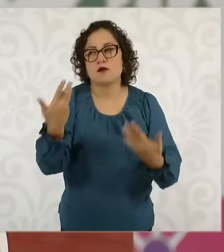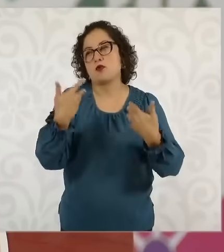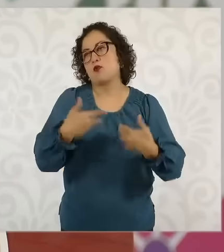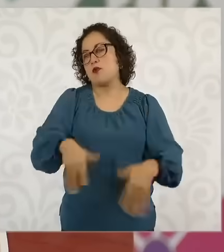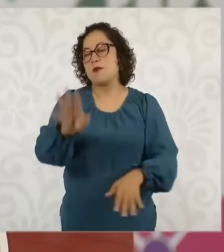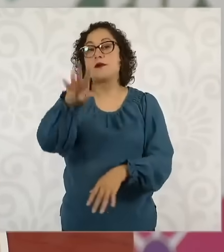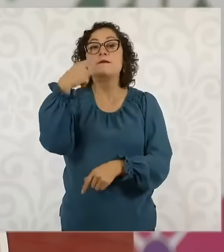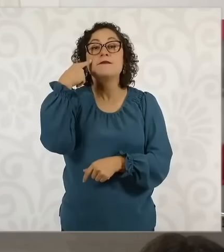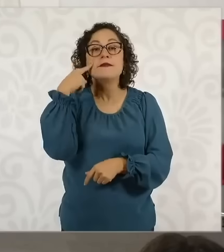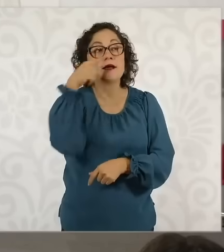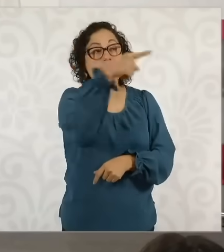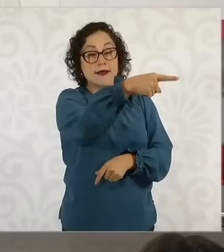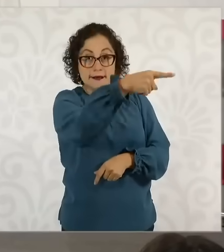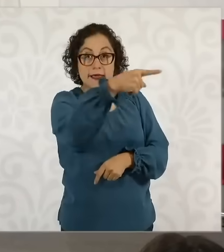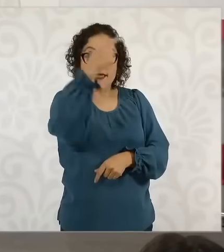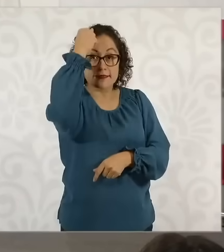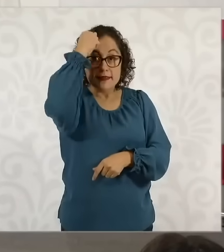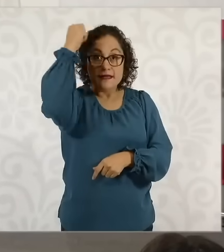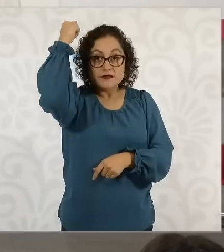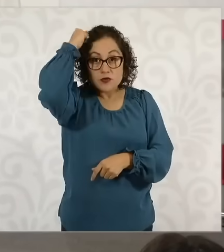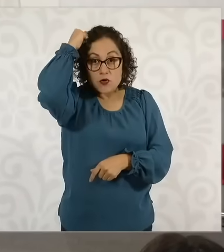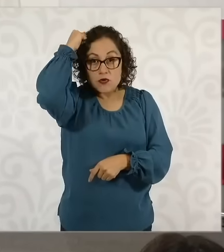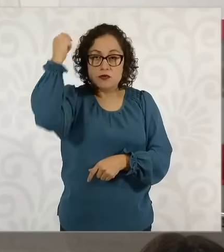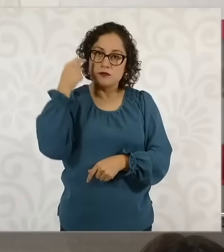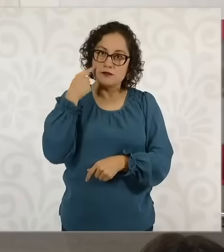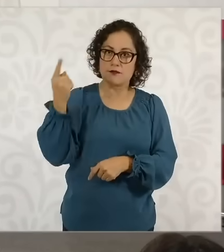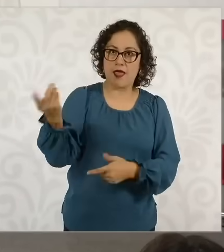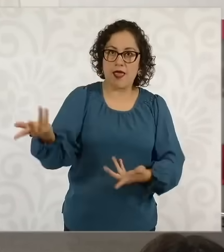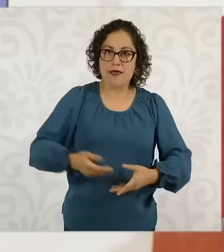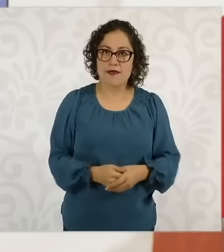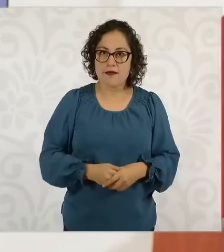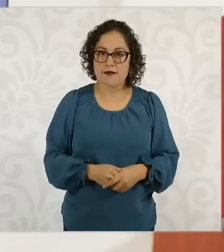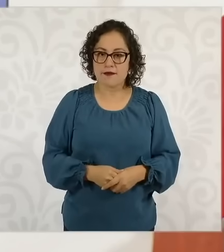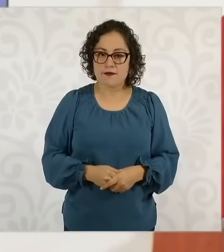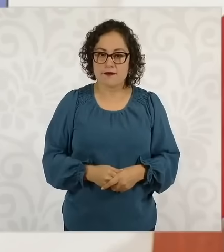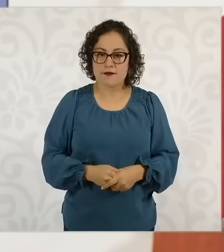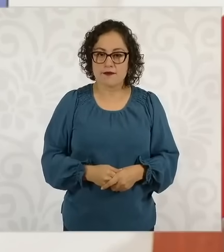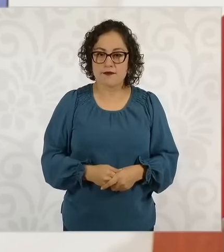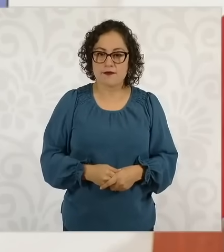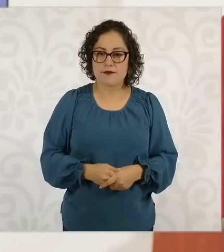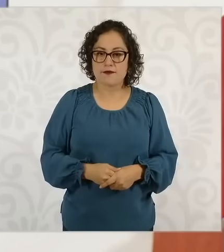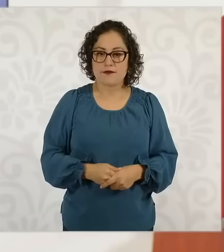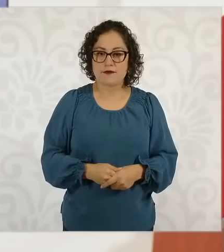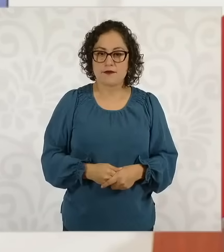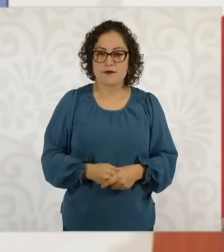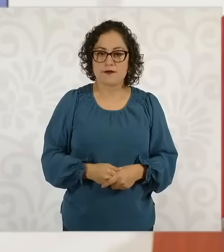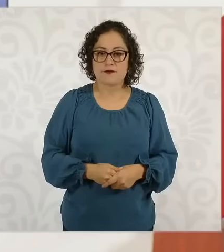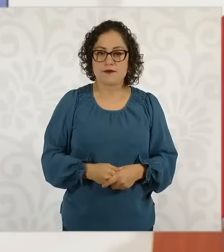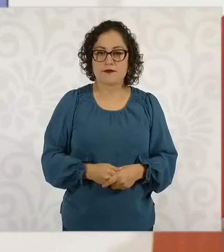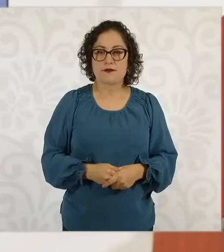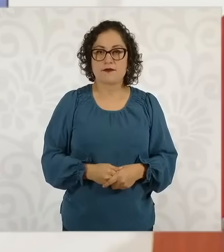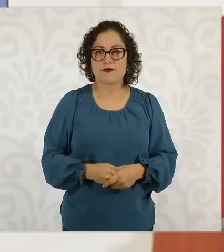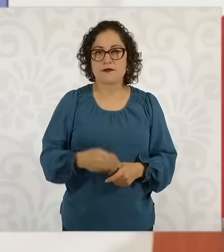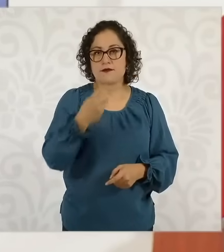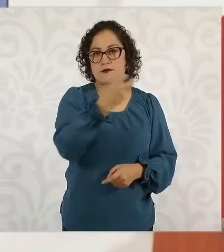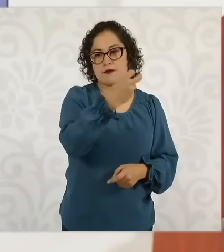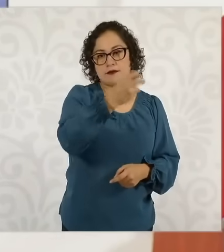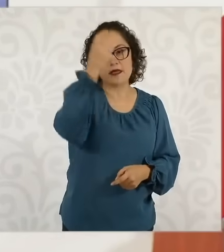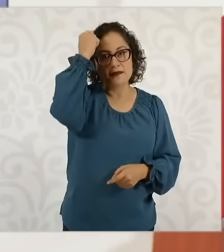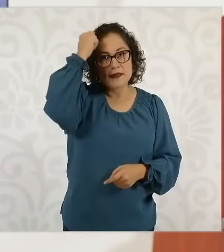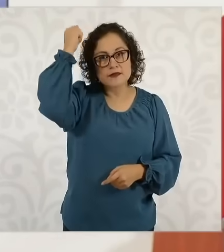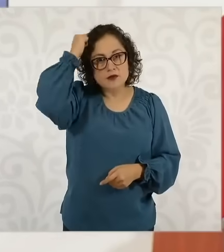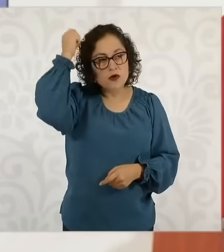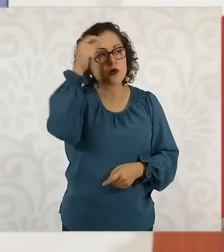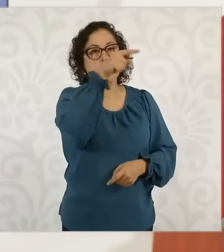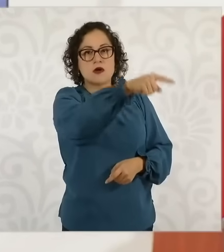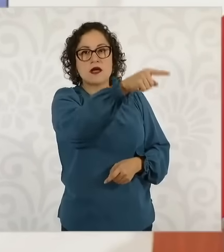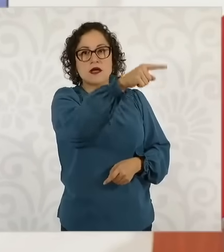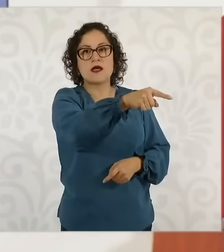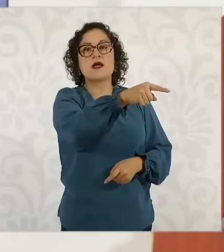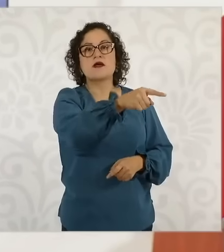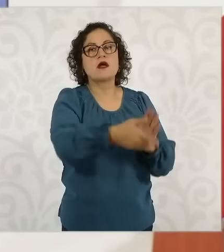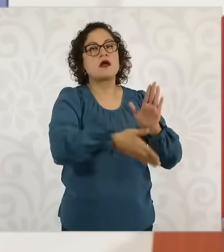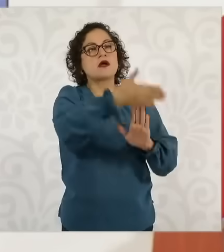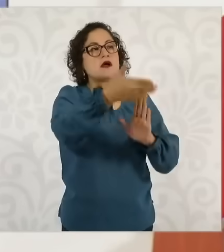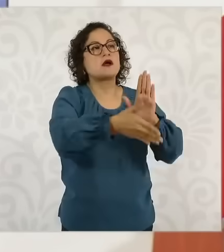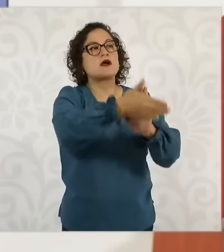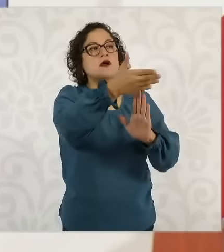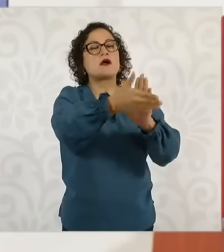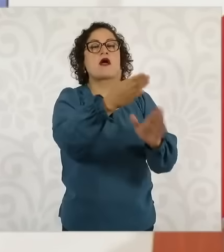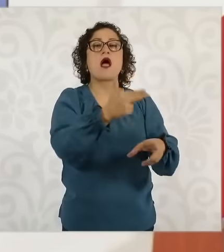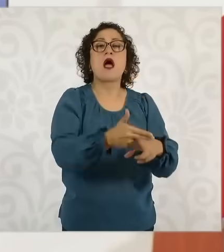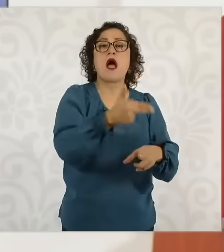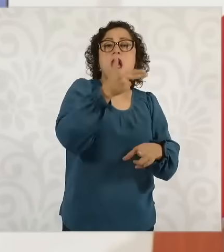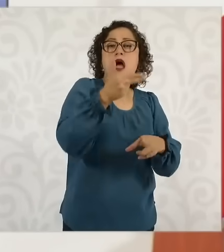de Texcoco, este que está hoy, fíjense cómo está, eh, iba a tener su primer vuelo hasta el 202425.